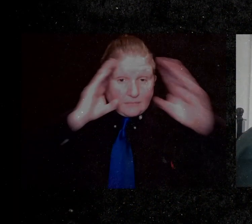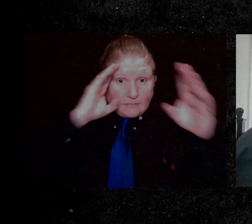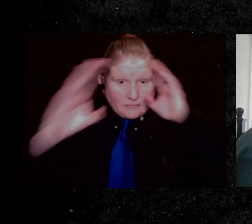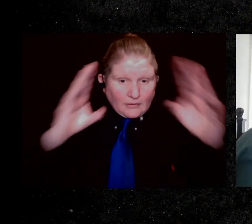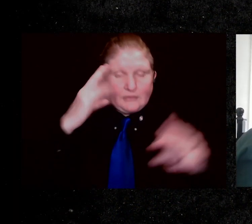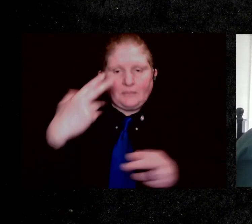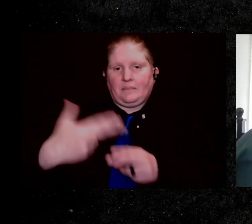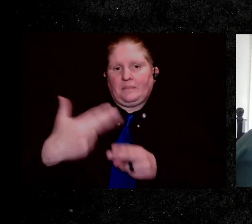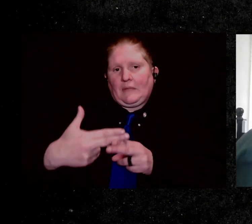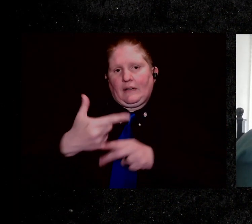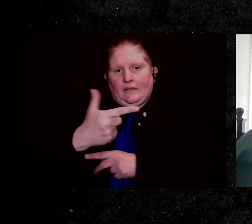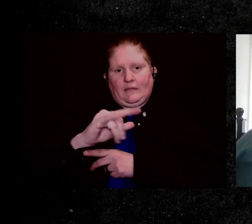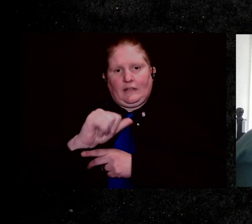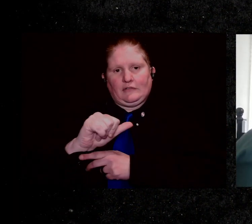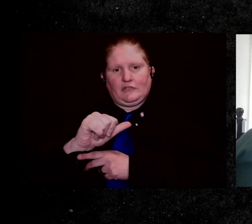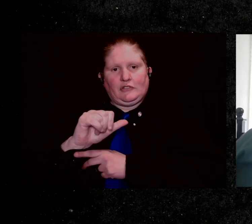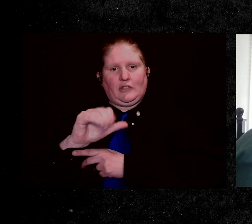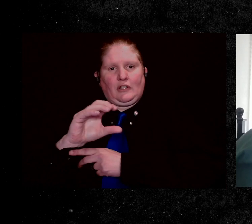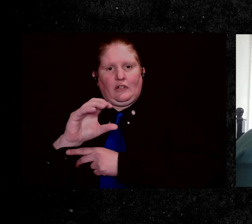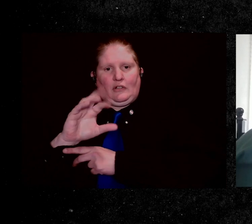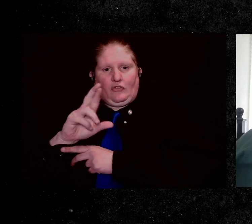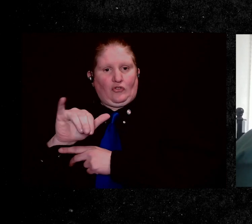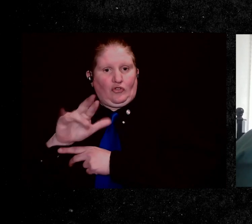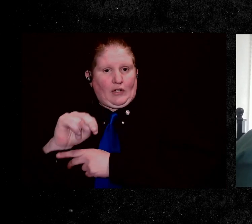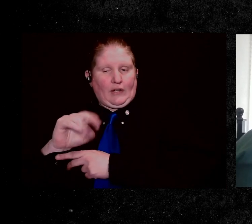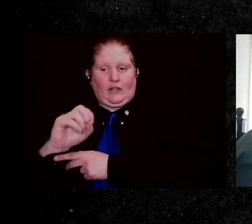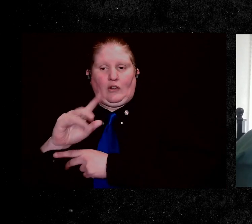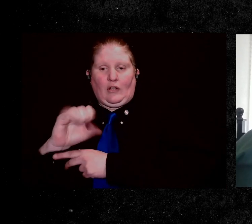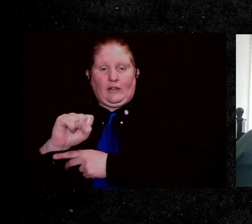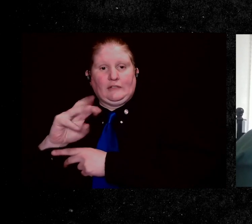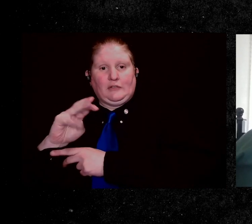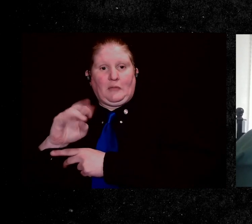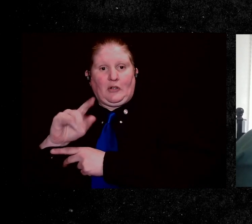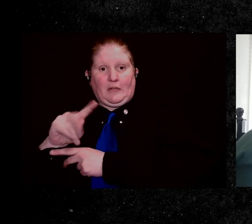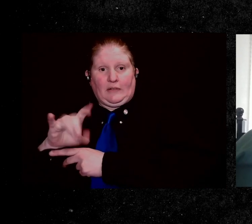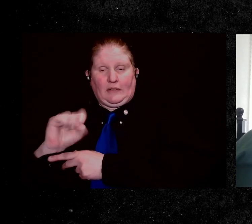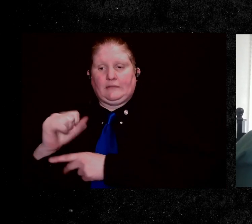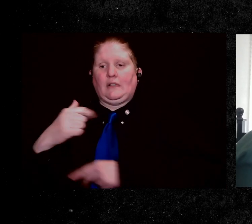Saludos. Mi nombre es Jia Rino Lia Simiramontez.